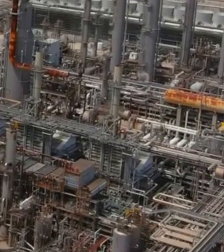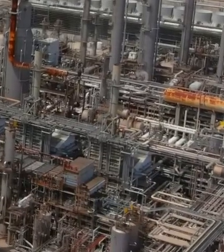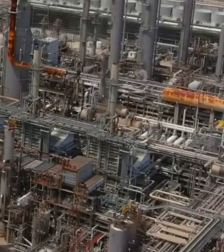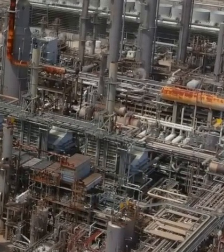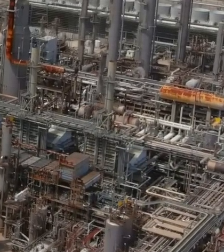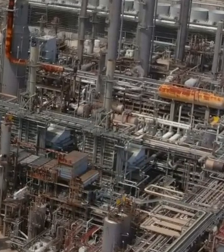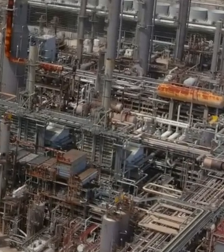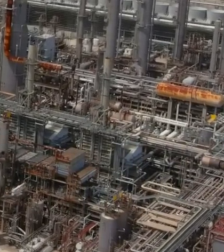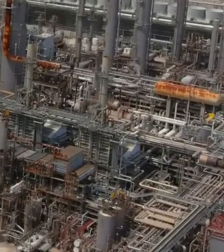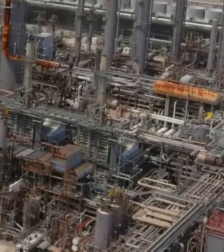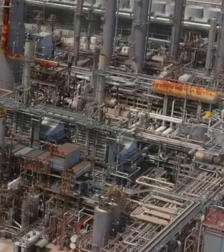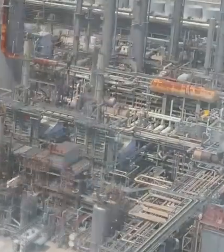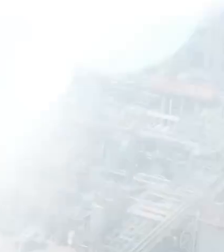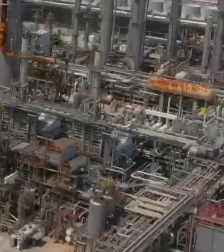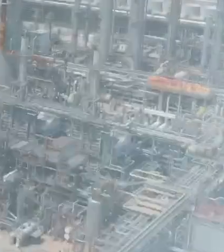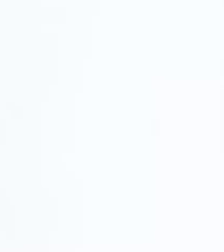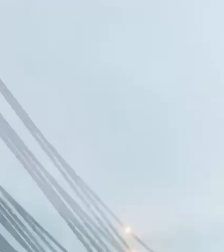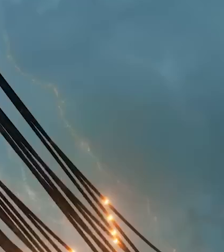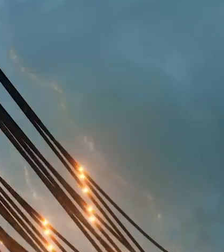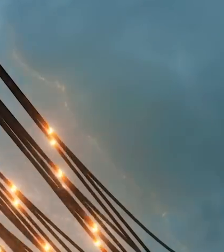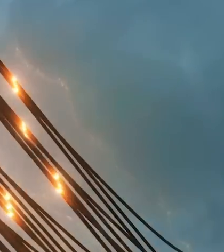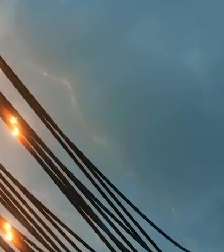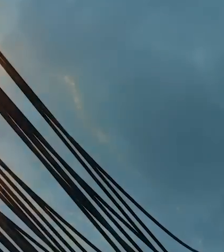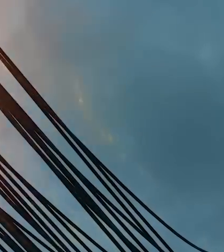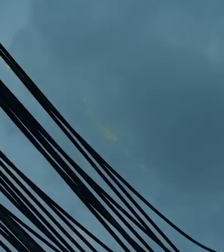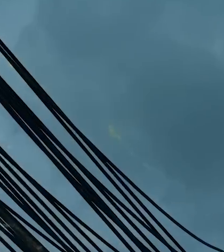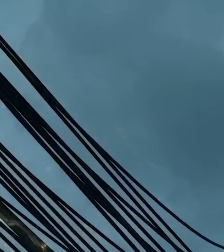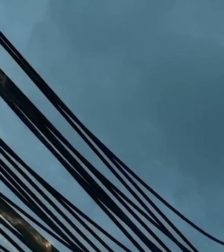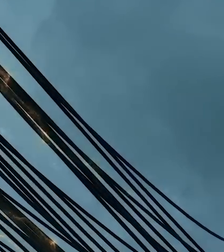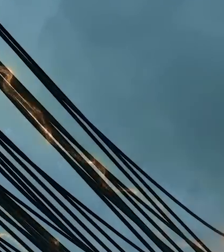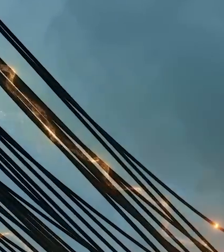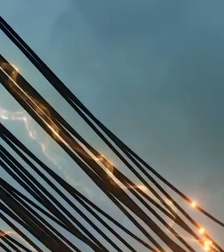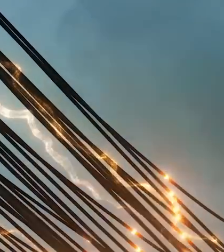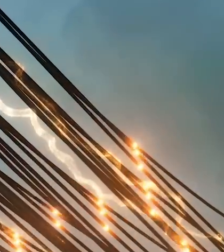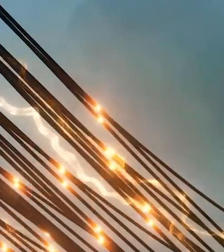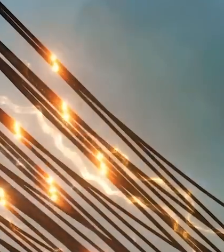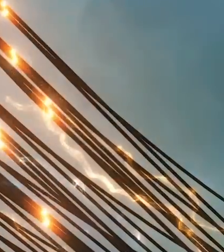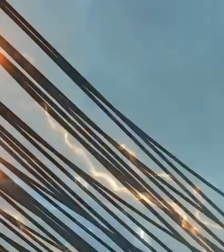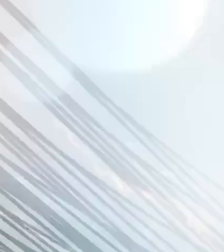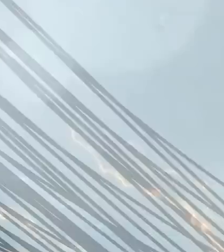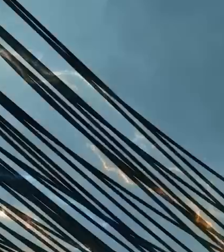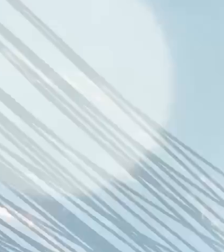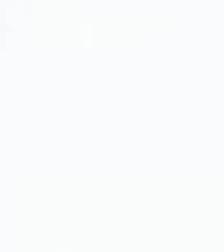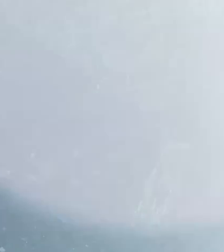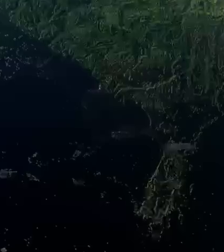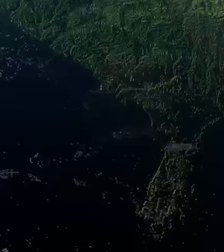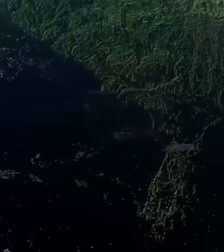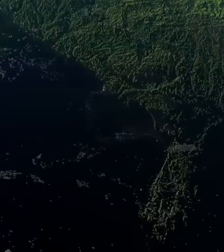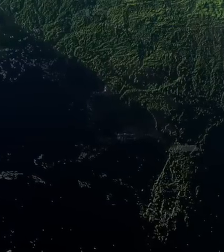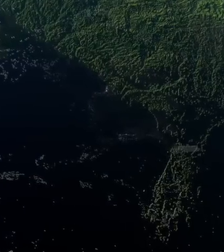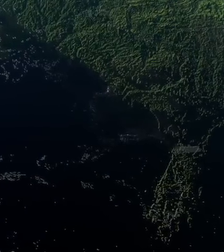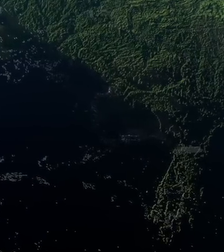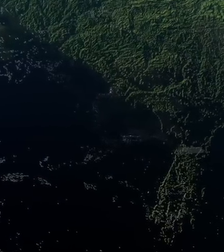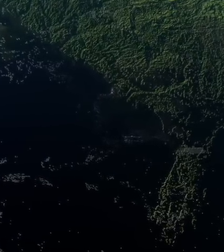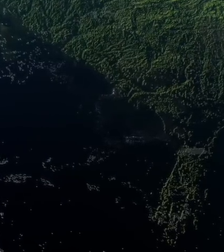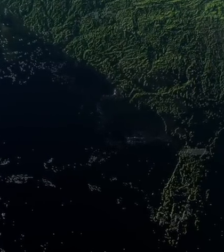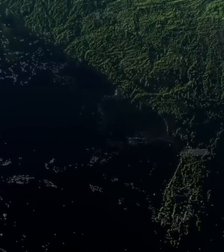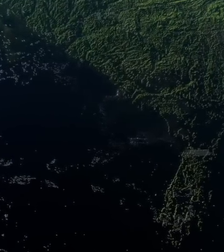la garantía de que haya energía suficiente y a costos accesibles para el desarrollo del país